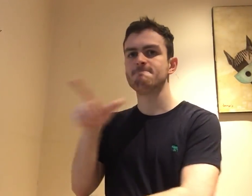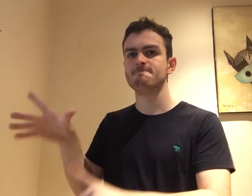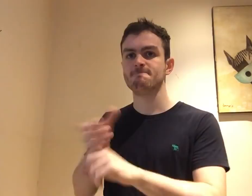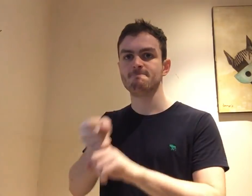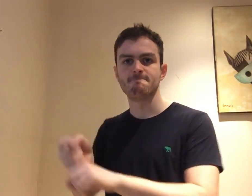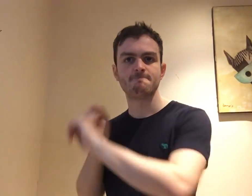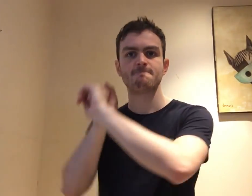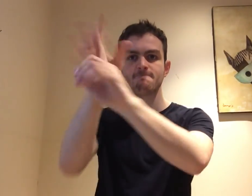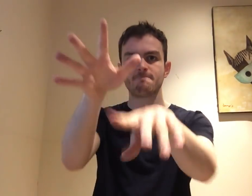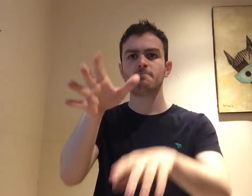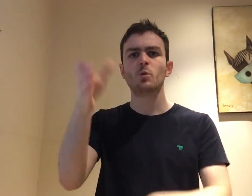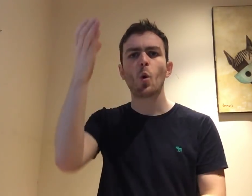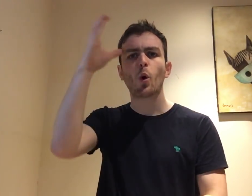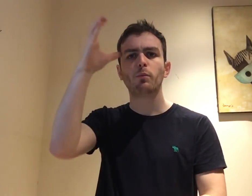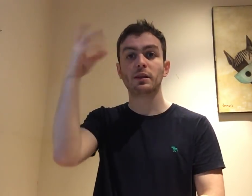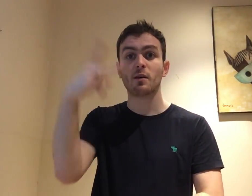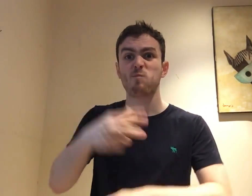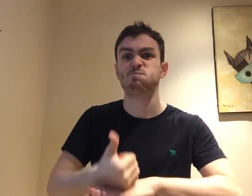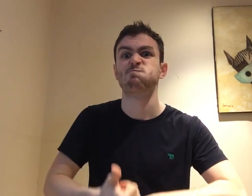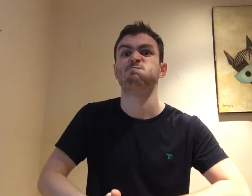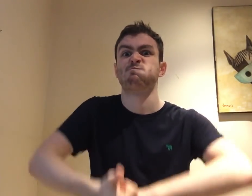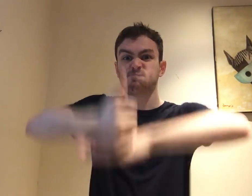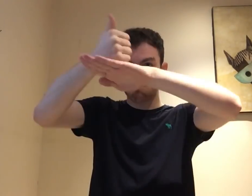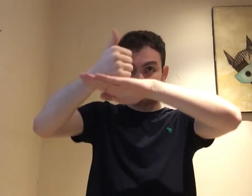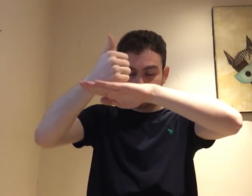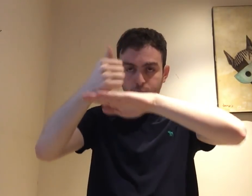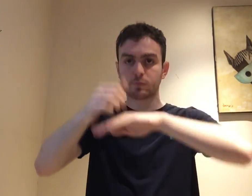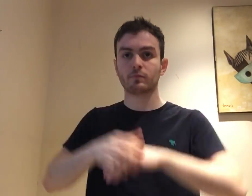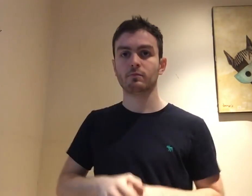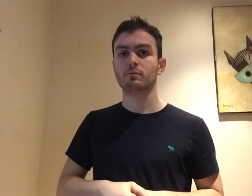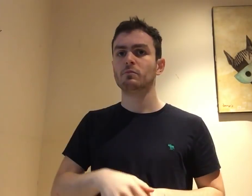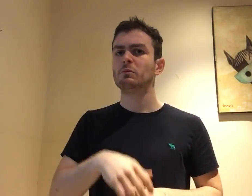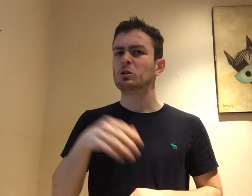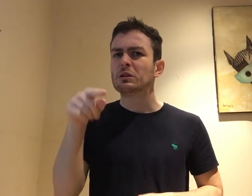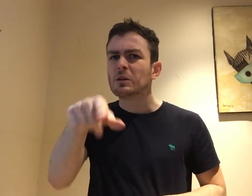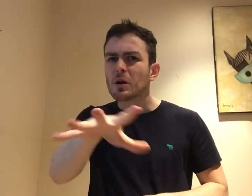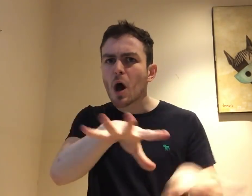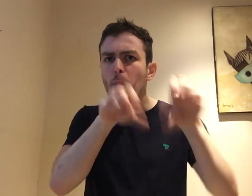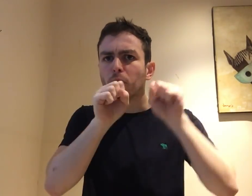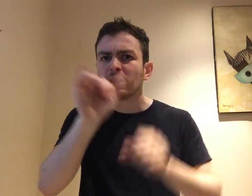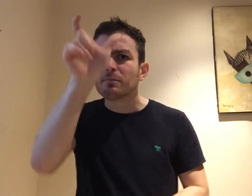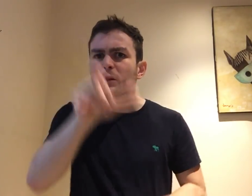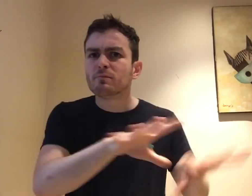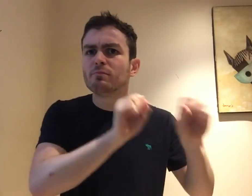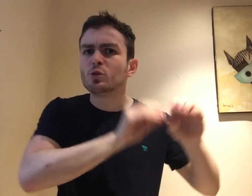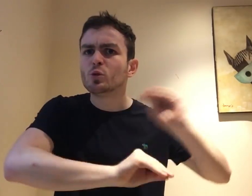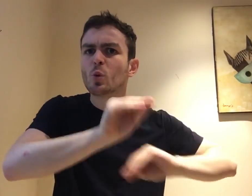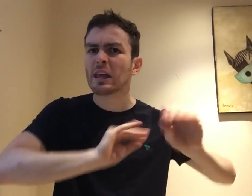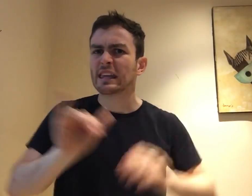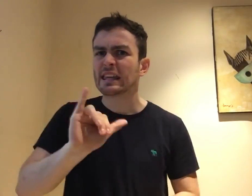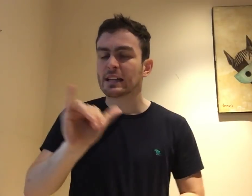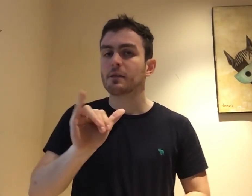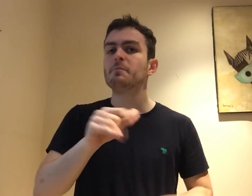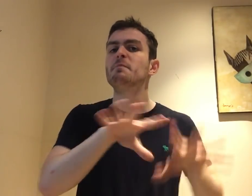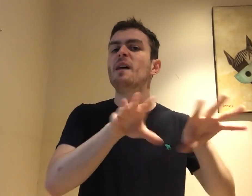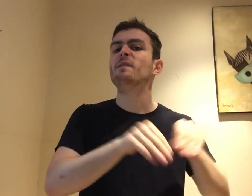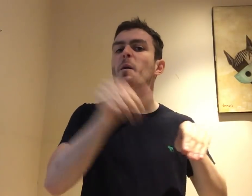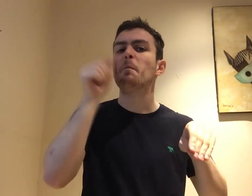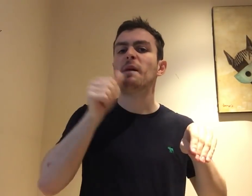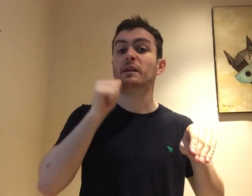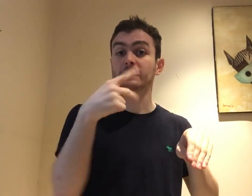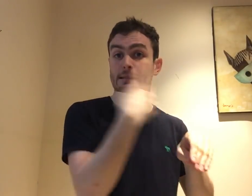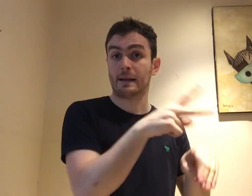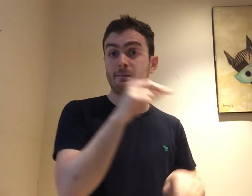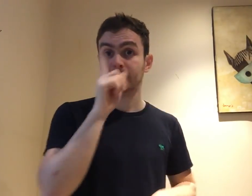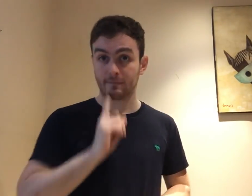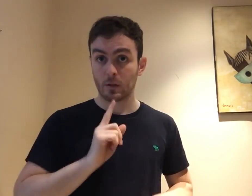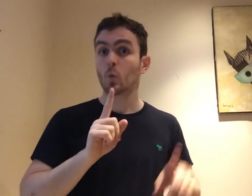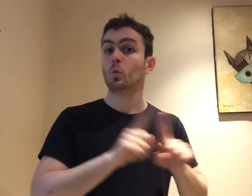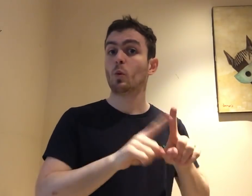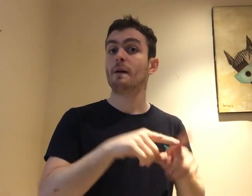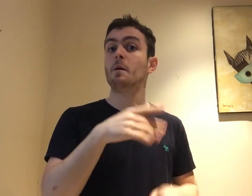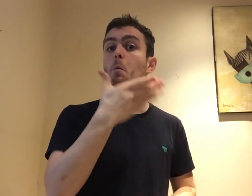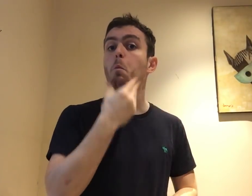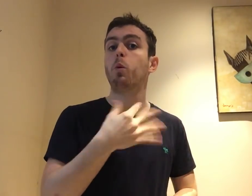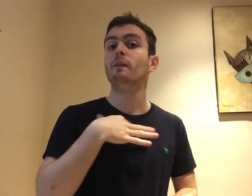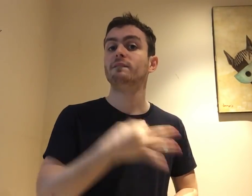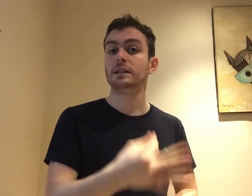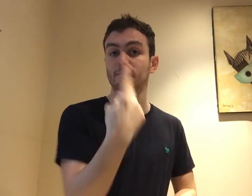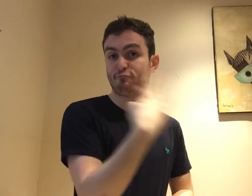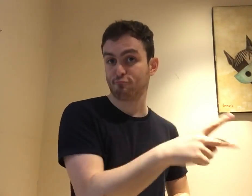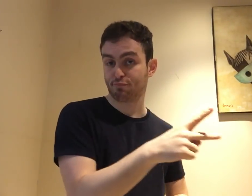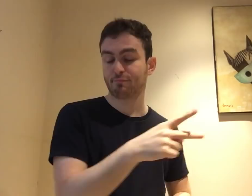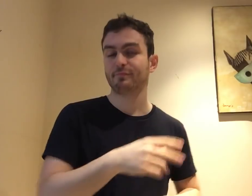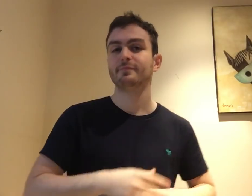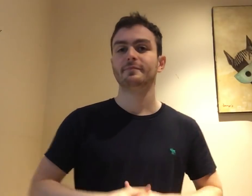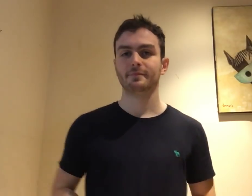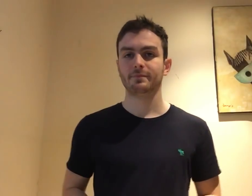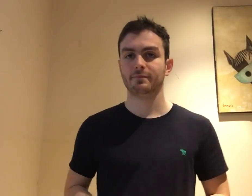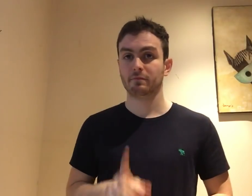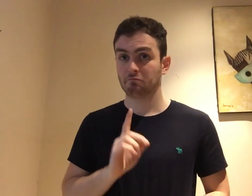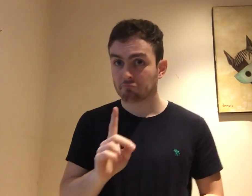à Bogotá pour vivre avec sa fille et son beau-fils.